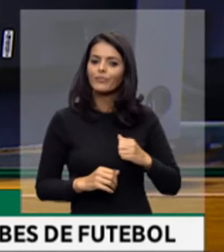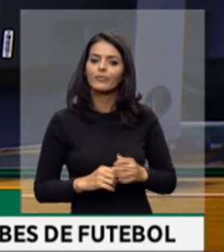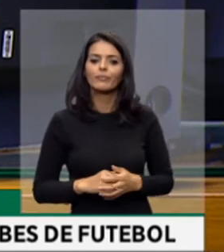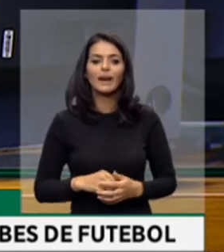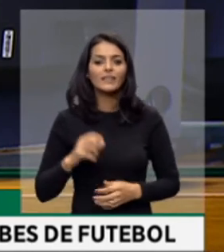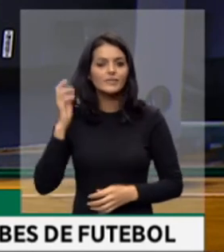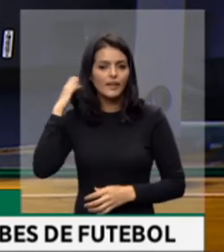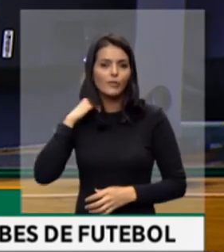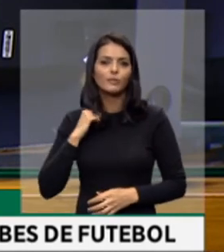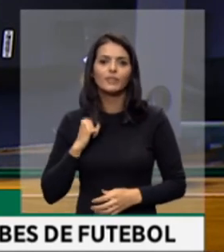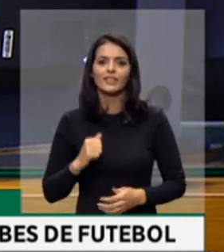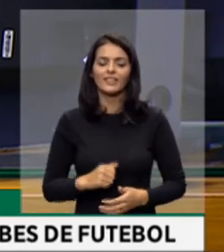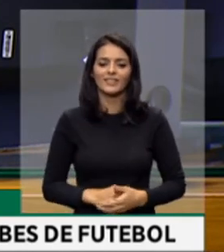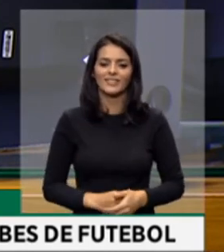VOTA O NOVO? -- [DEPUTADO]: O NOVO,